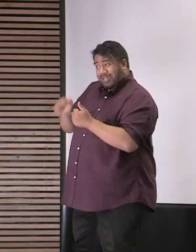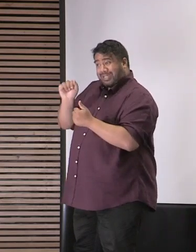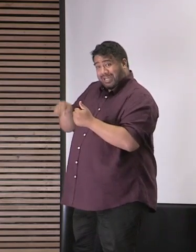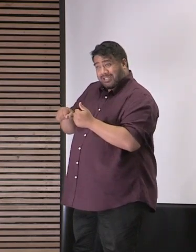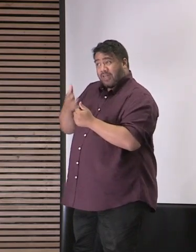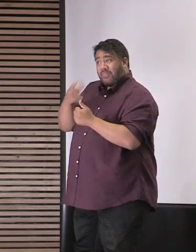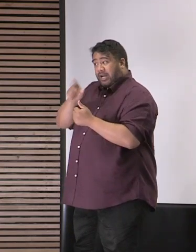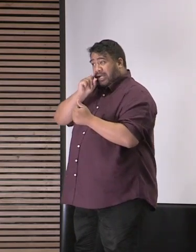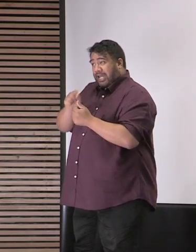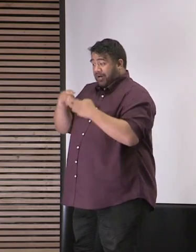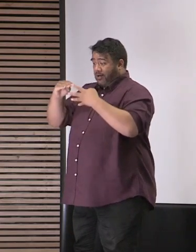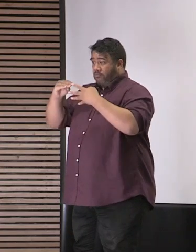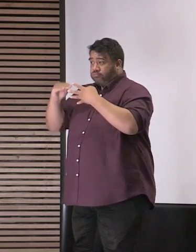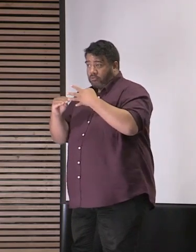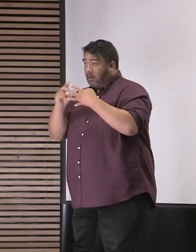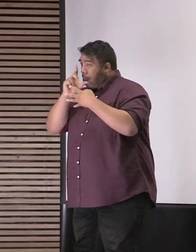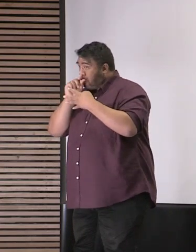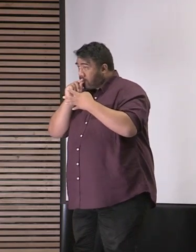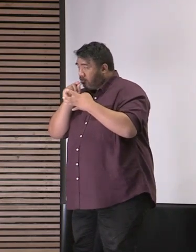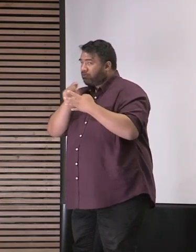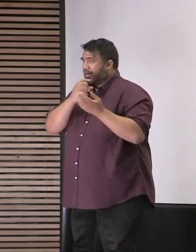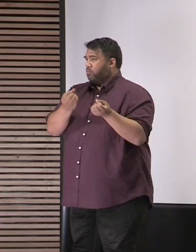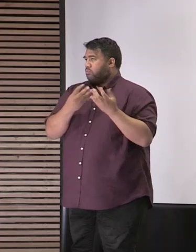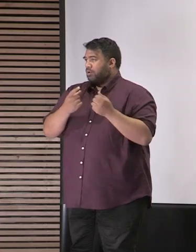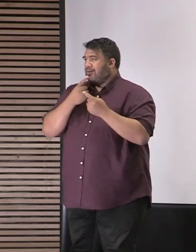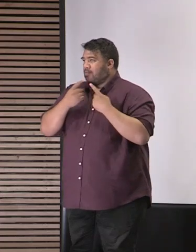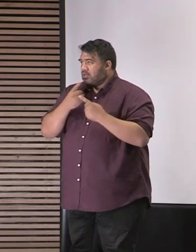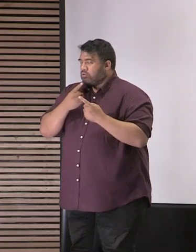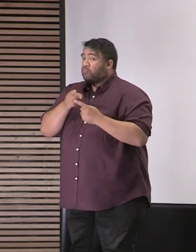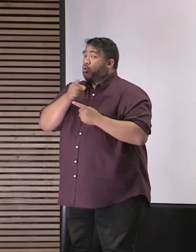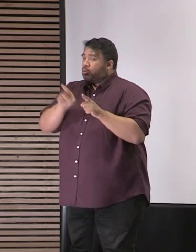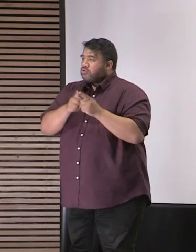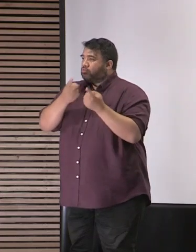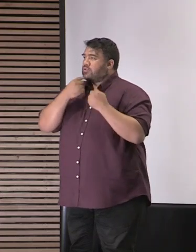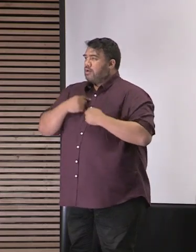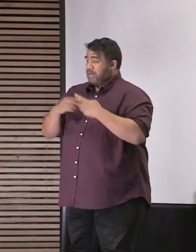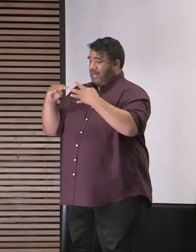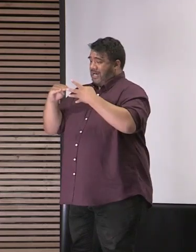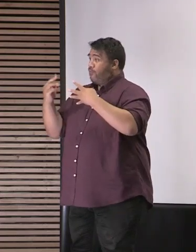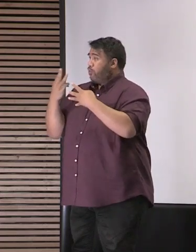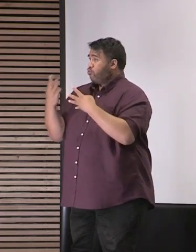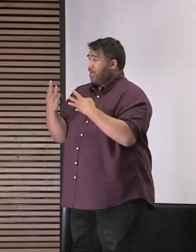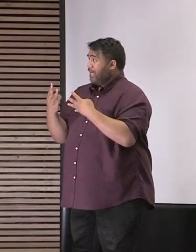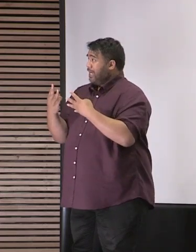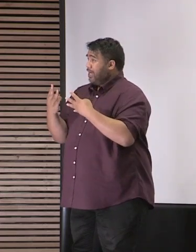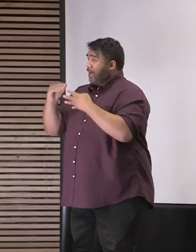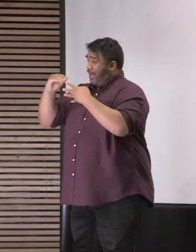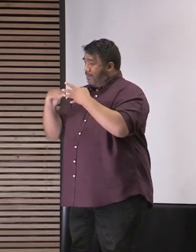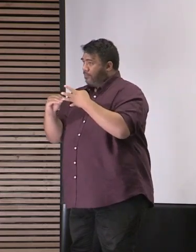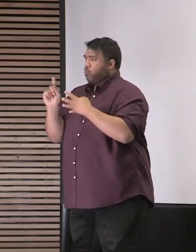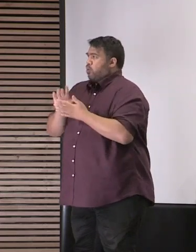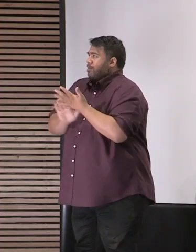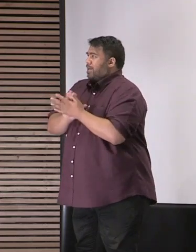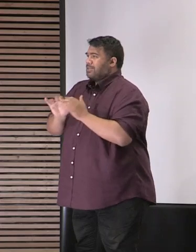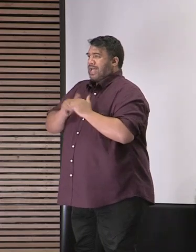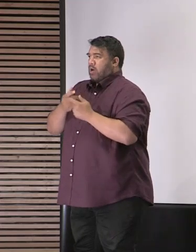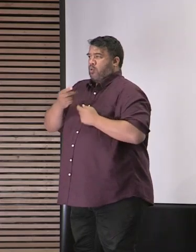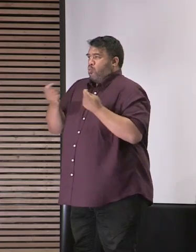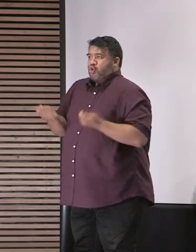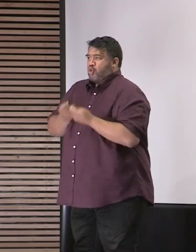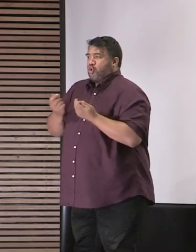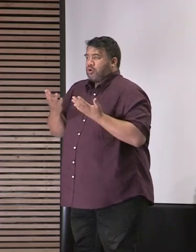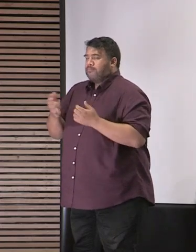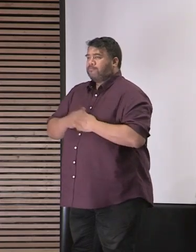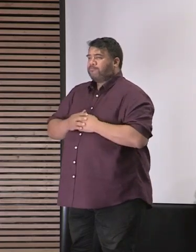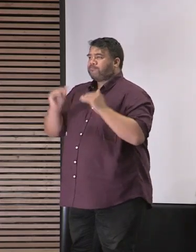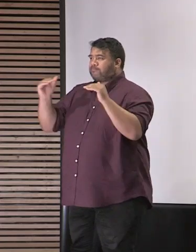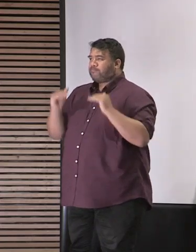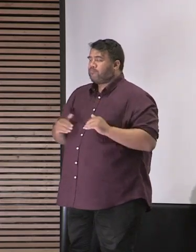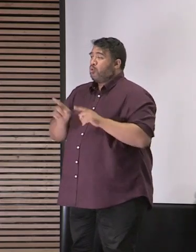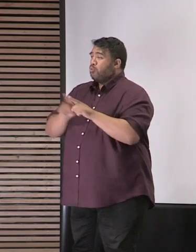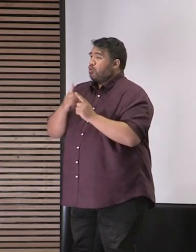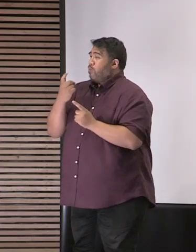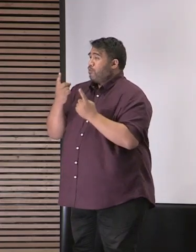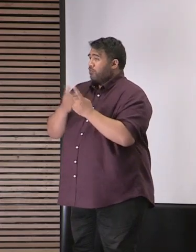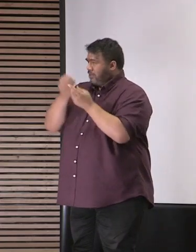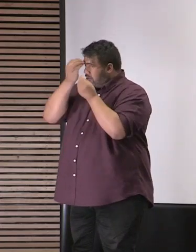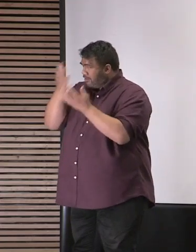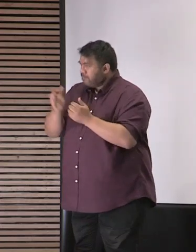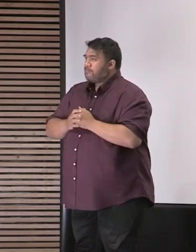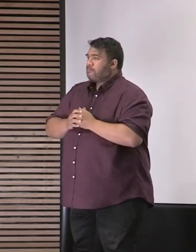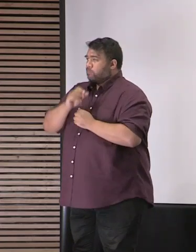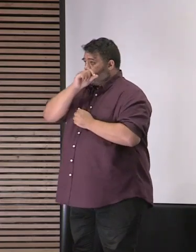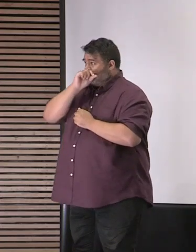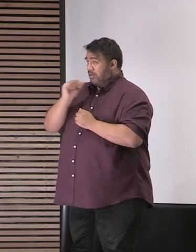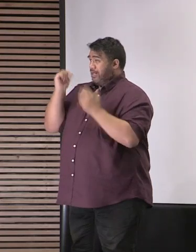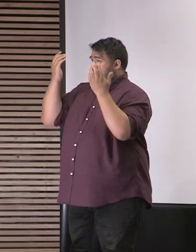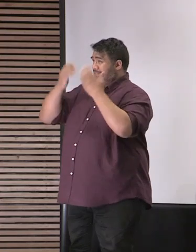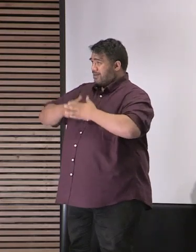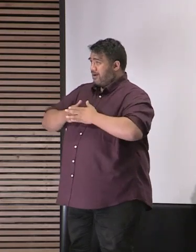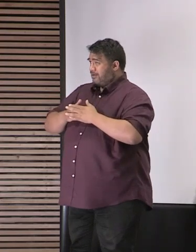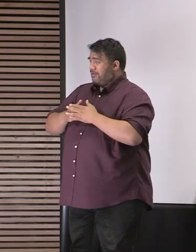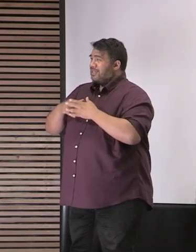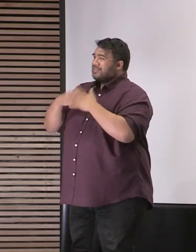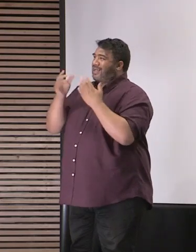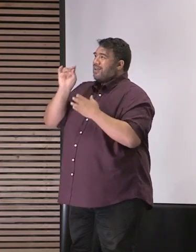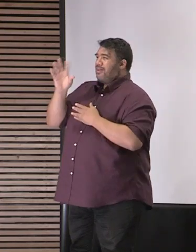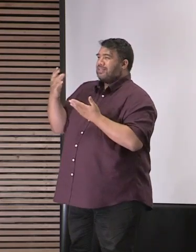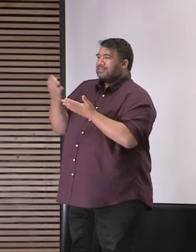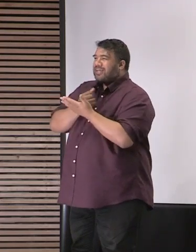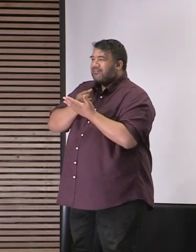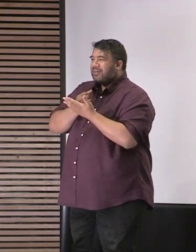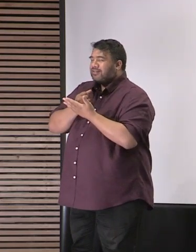Zelanda reciban el apoyo